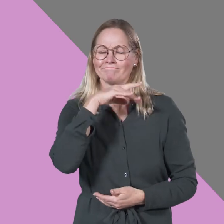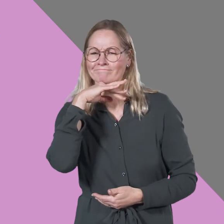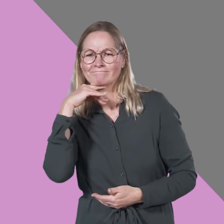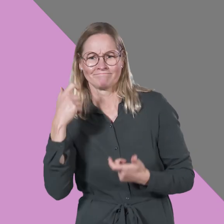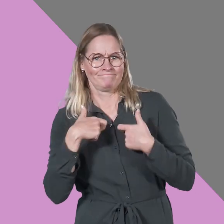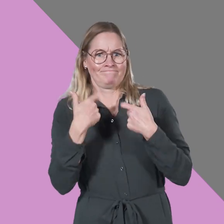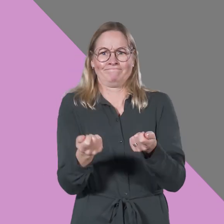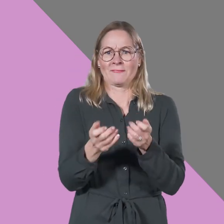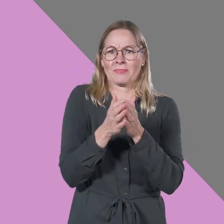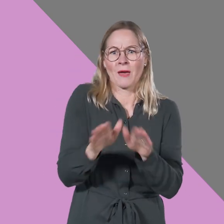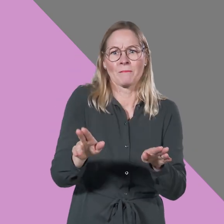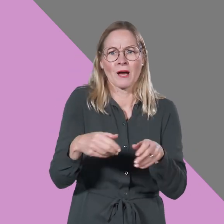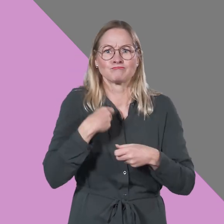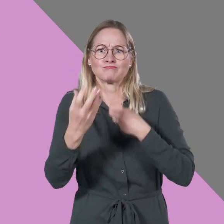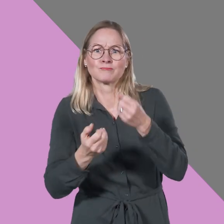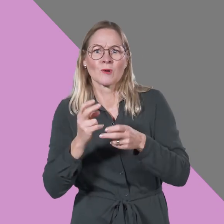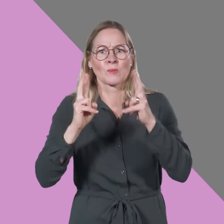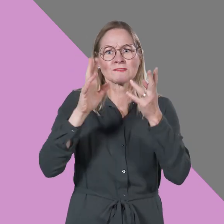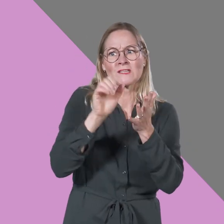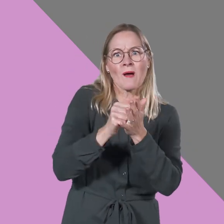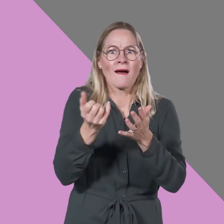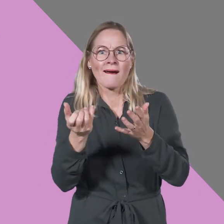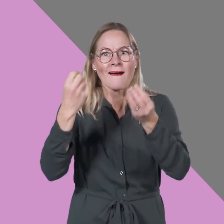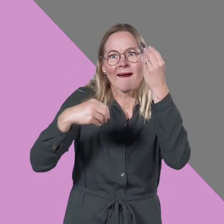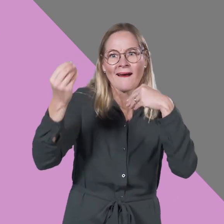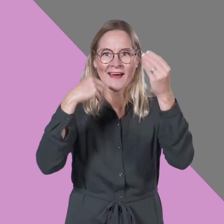hauskalla ja innostavalla tavalla uusia viittomia.